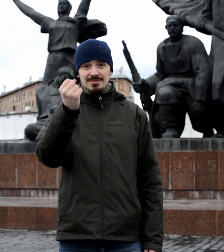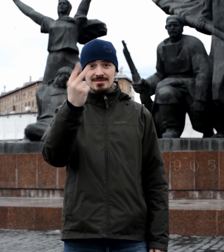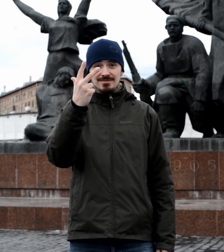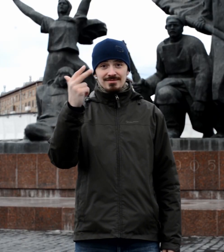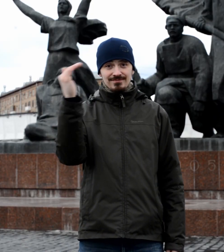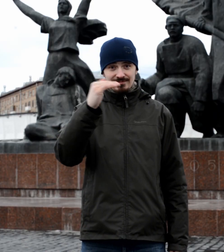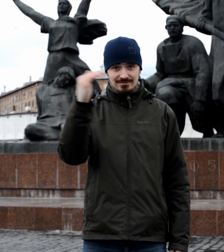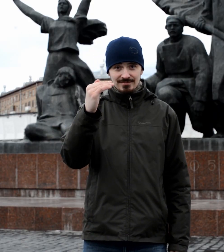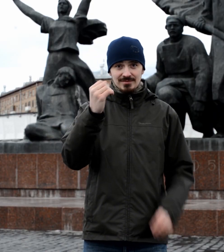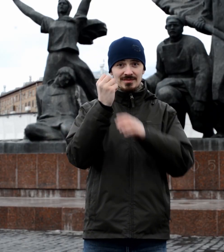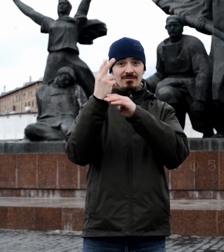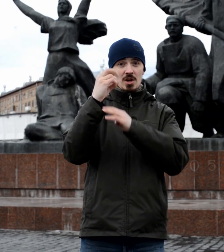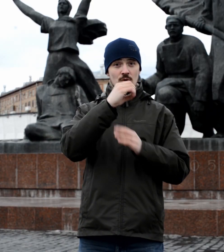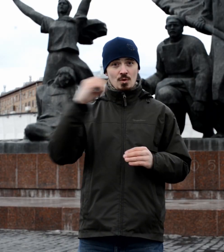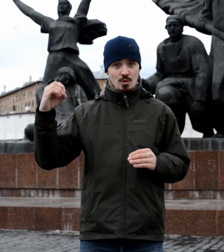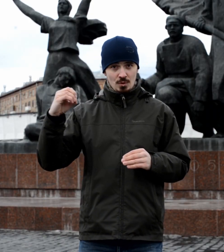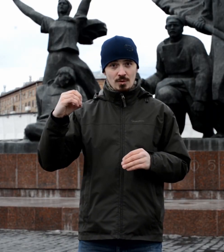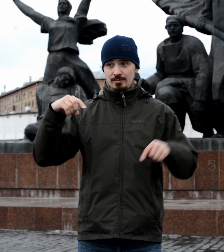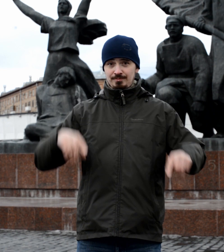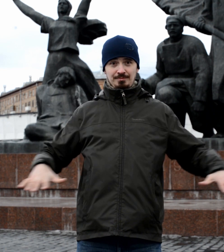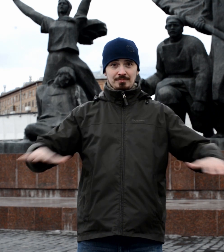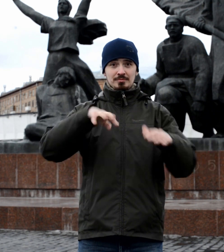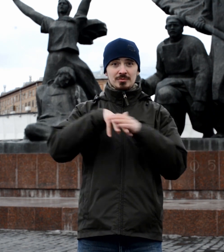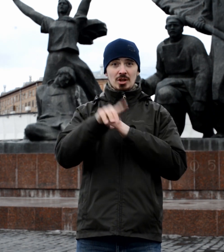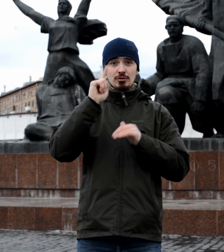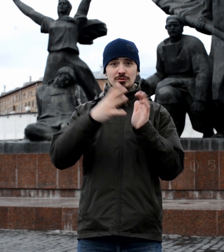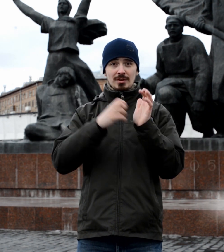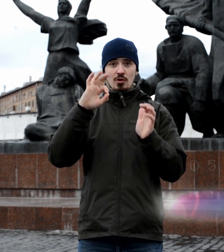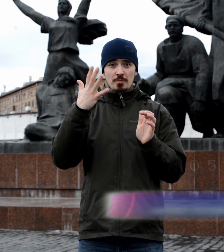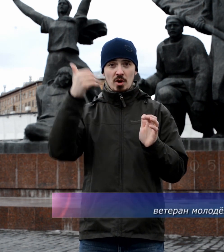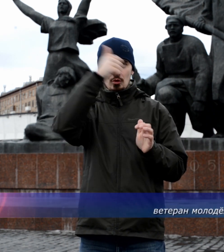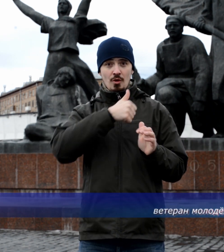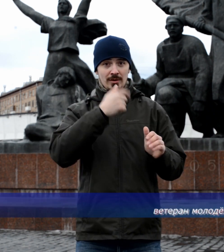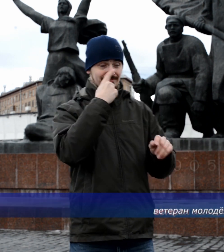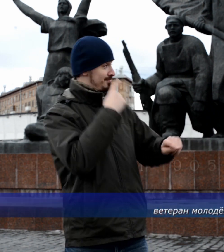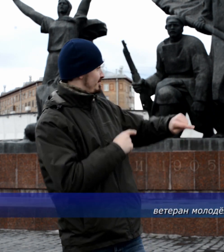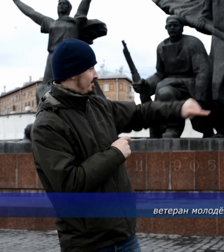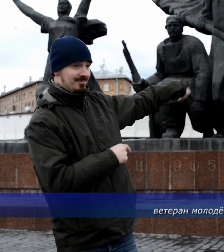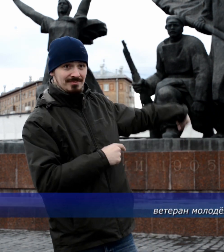13 февраля в 12:00 здесь, у выхода из станции метро «Улица 1905 года»,